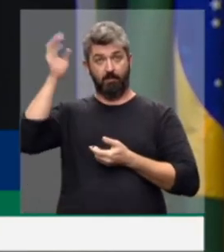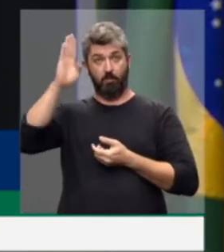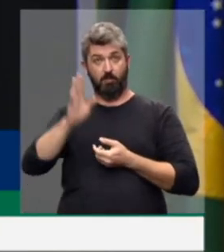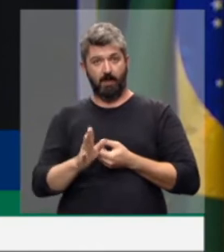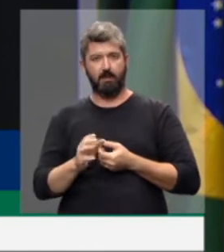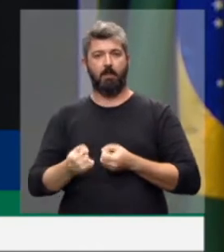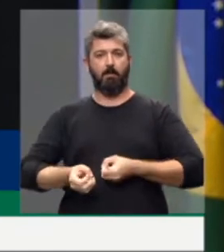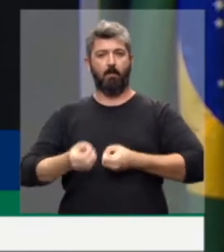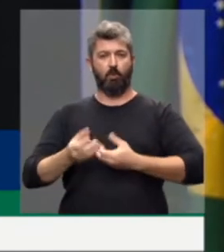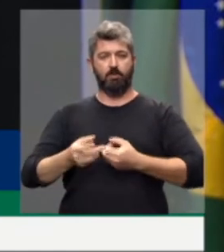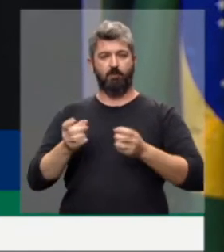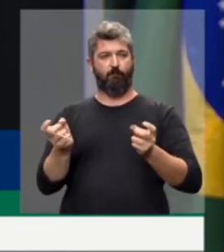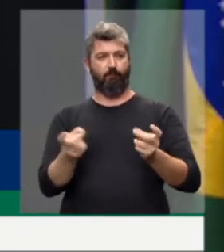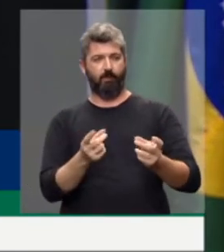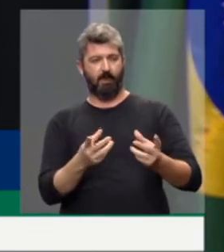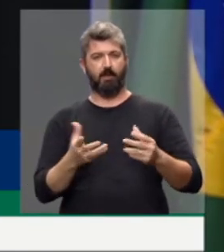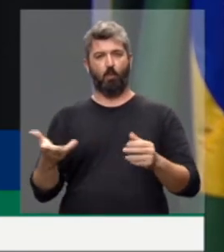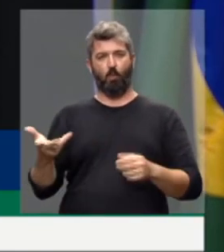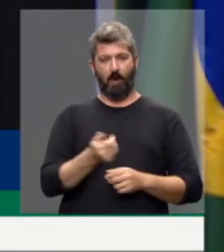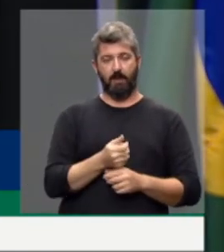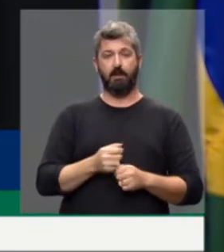EXCELÊNCIA PRESIDINDO OS TRABALHOS, VOSSA EXCELÊNCIA QUE É UM DOS MAIORES CONHECEDORES DE CAFÉDO